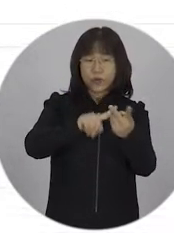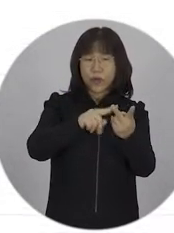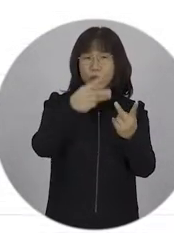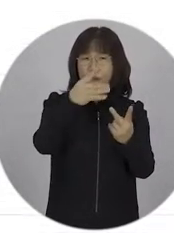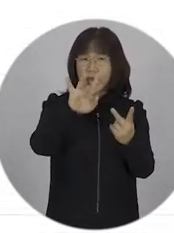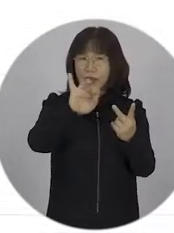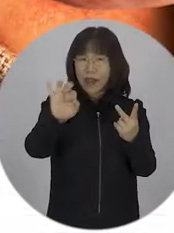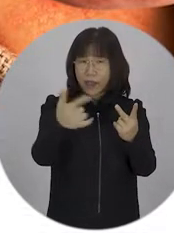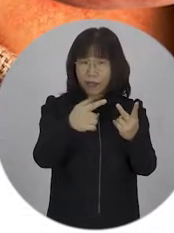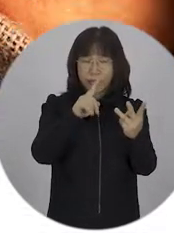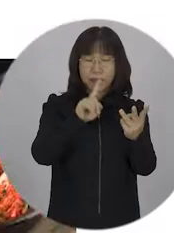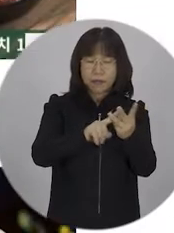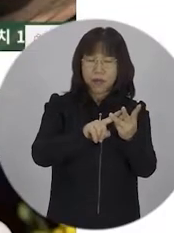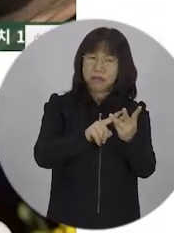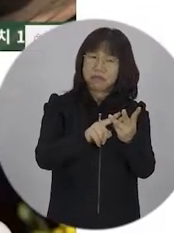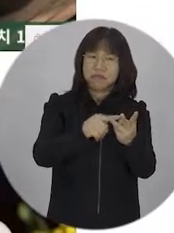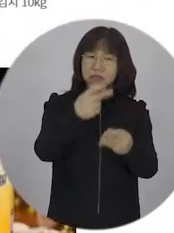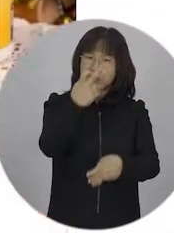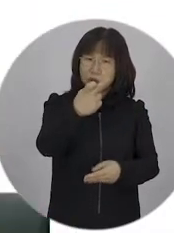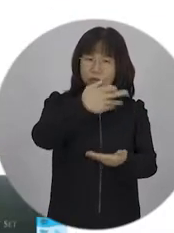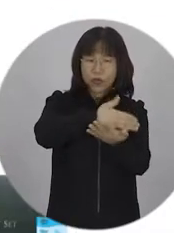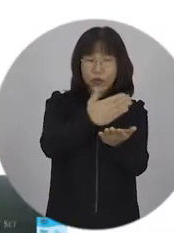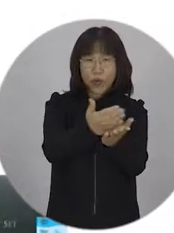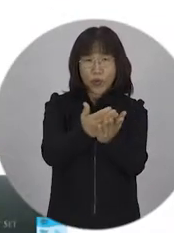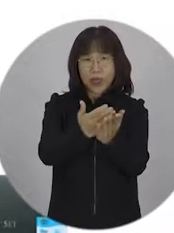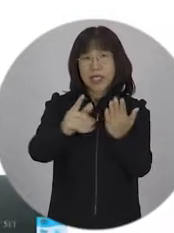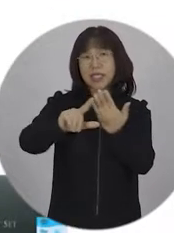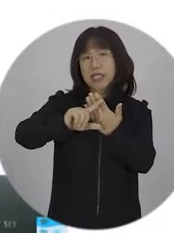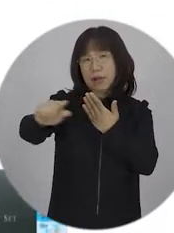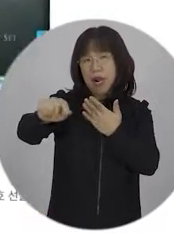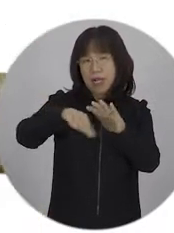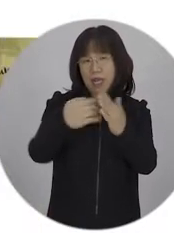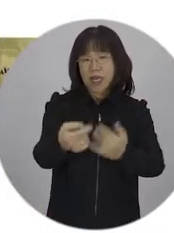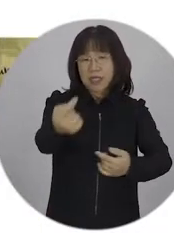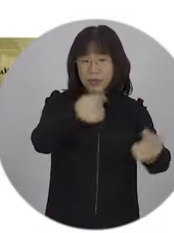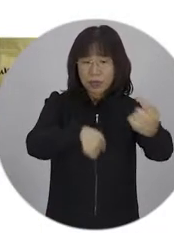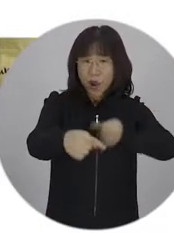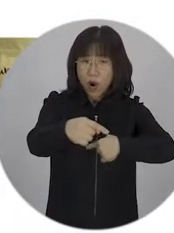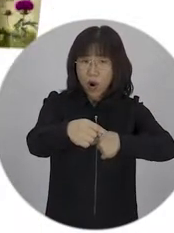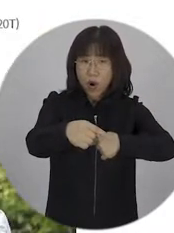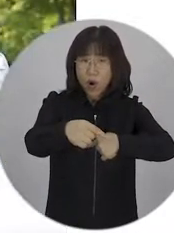berpartisipasi dan menjual 40 buah pertanian dan produk khusus dengan kualitas segar